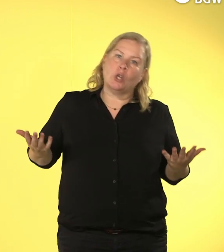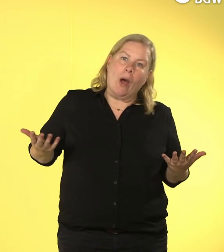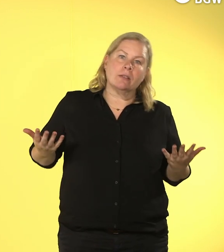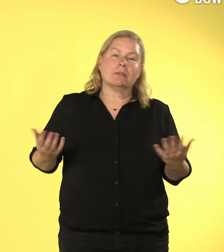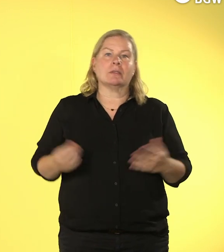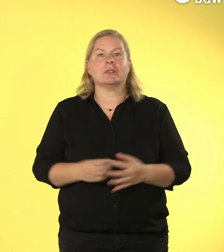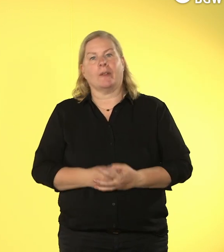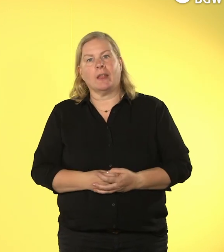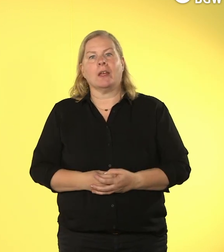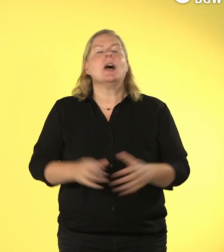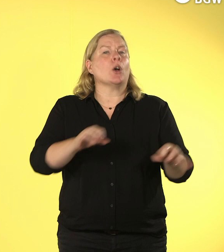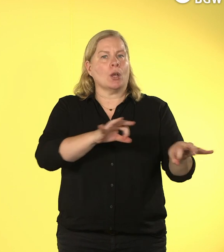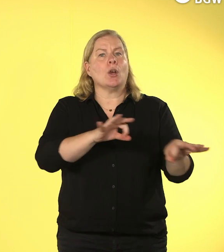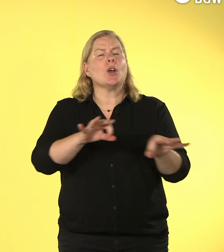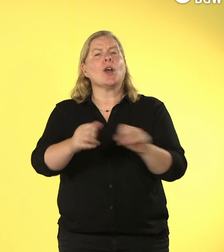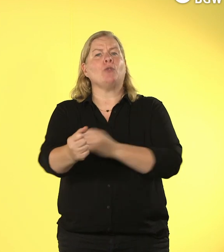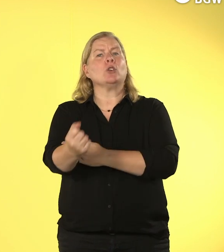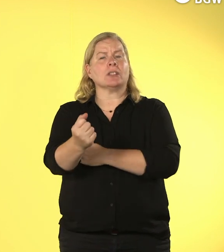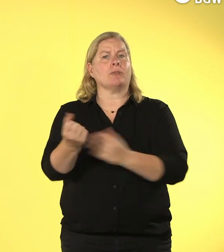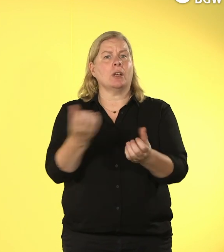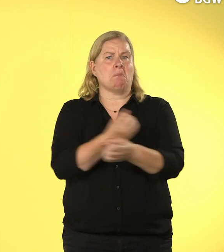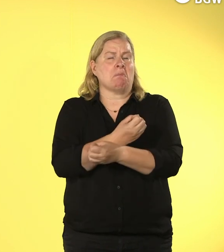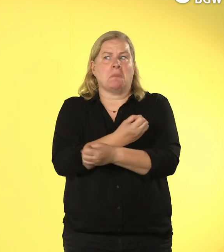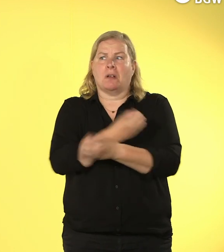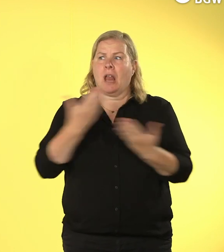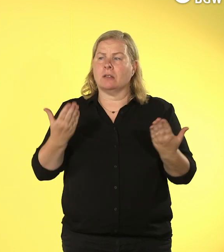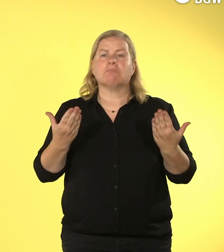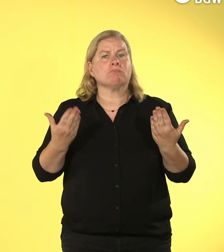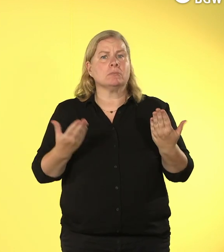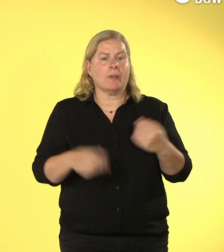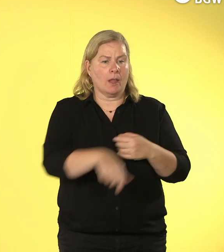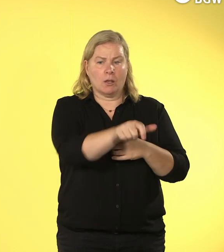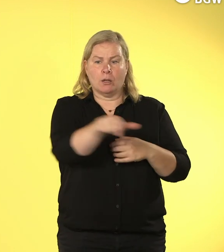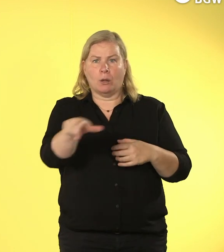Als Führungskraft muss man die Leute dahin bringen,